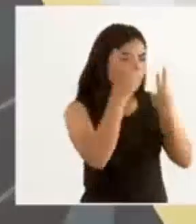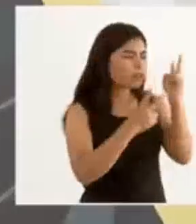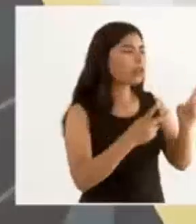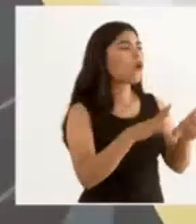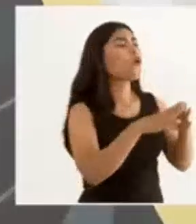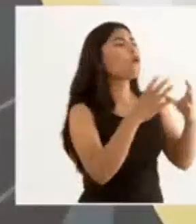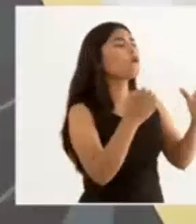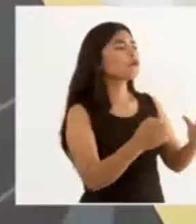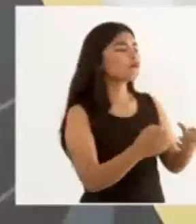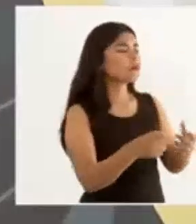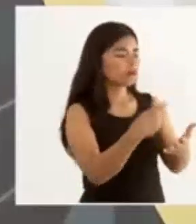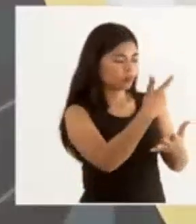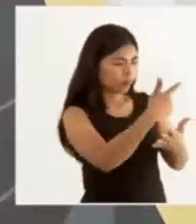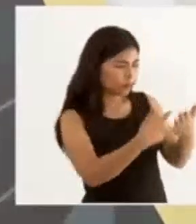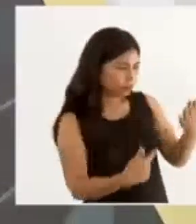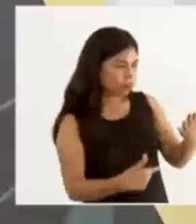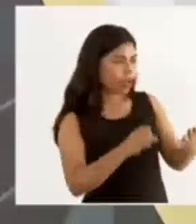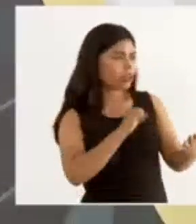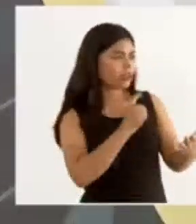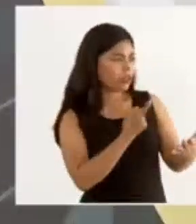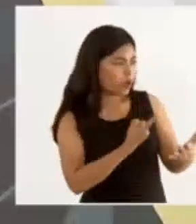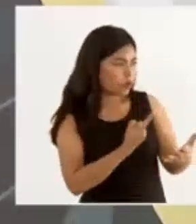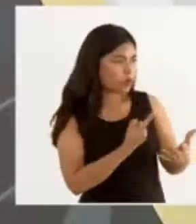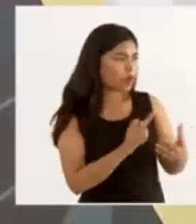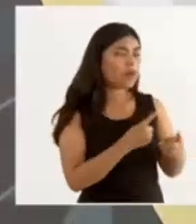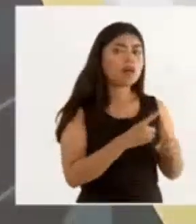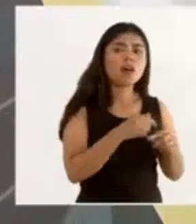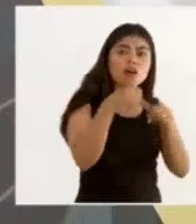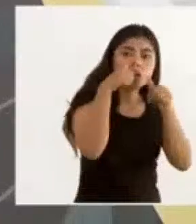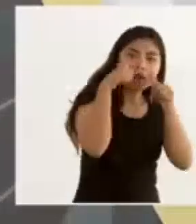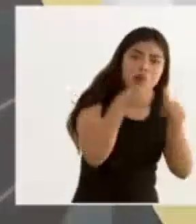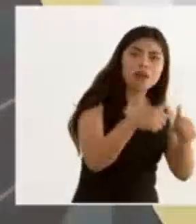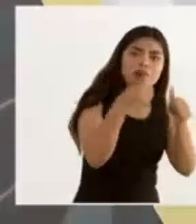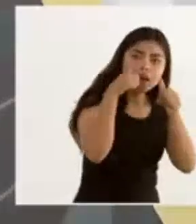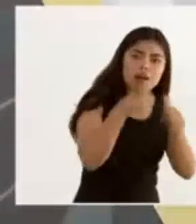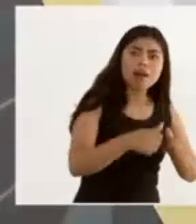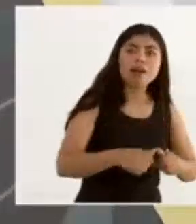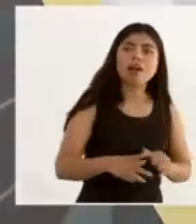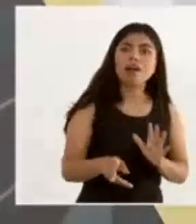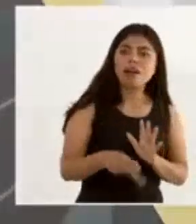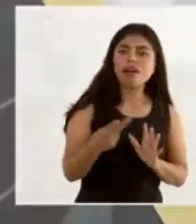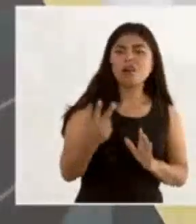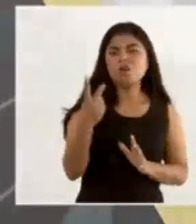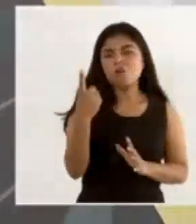visitan una vez al mes, una vez cada dos meses, cada 3 meses, dependiendo del estado de salud